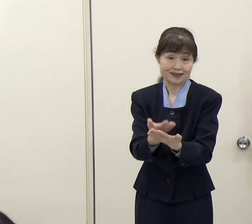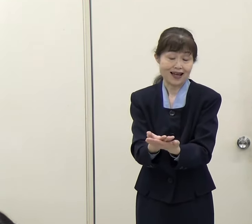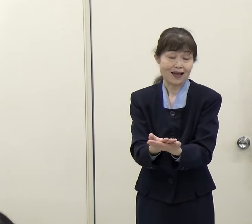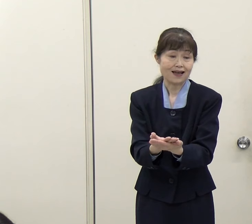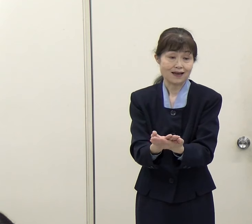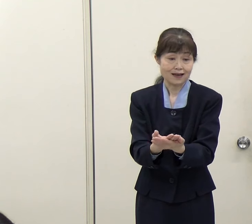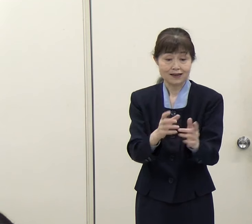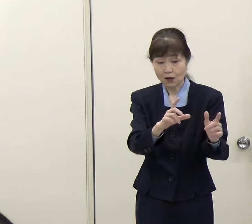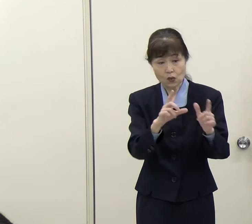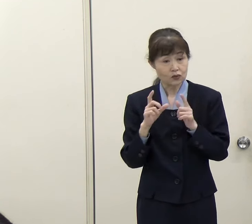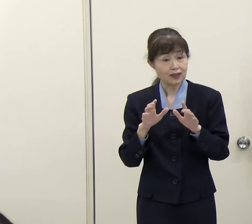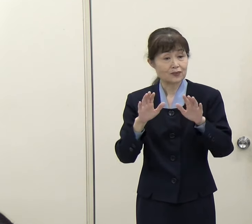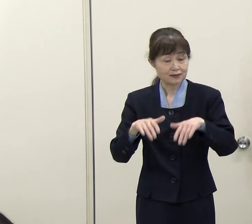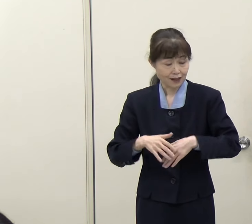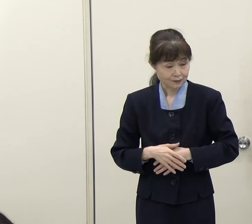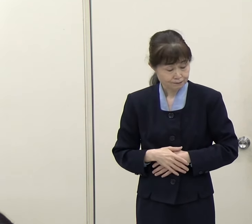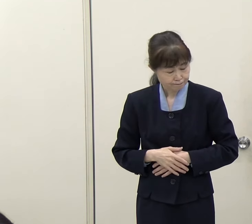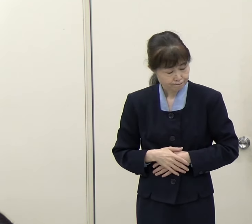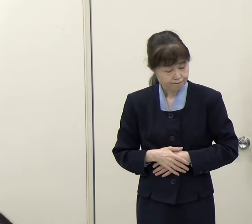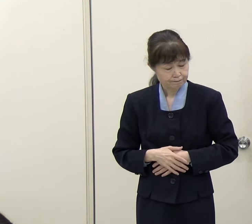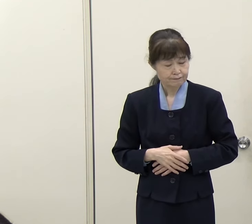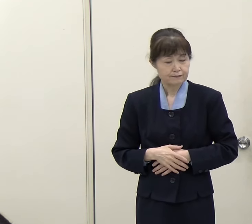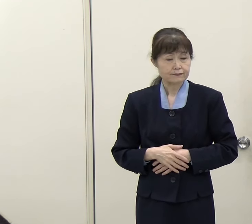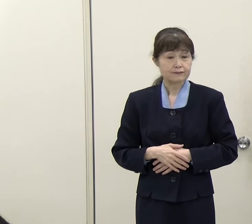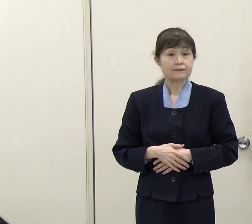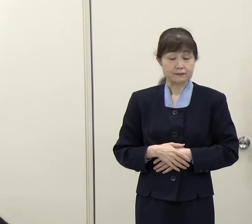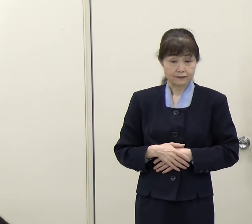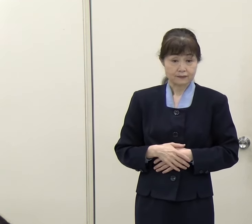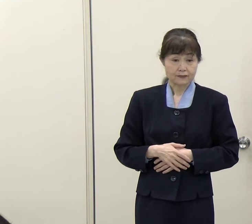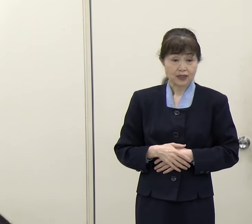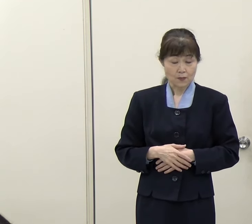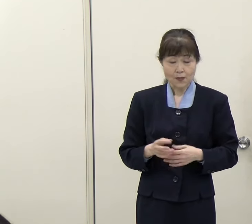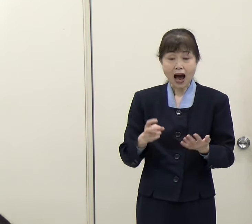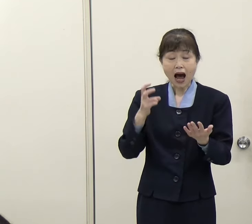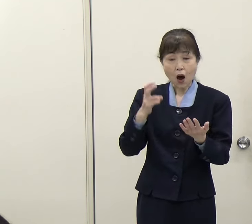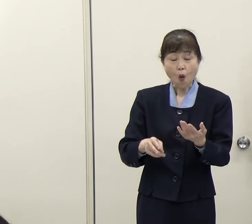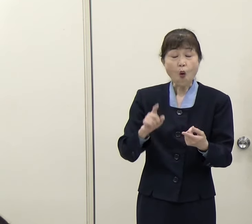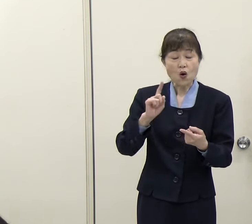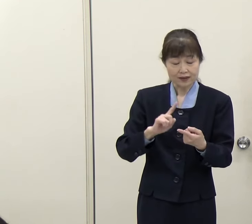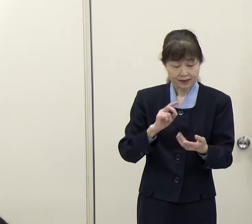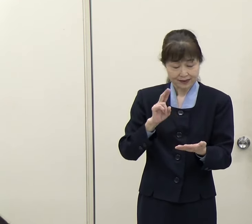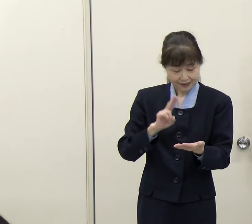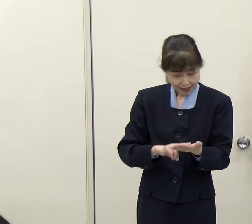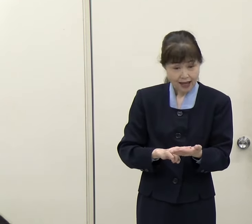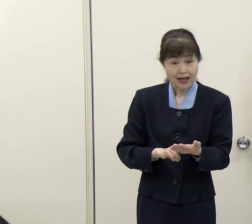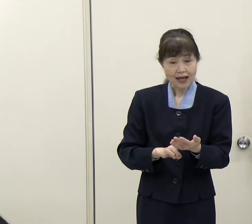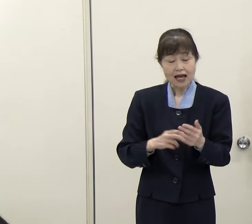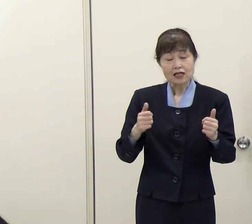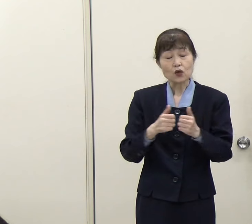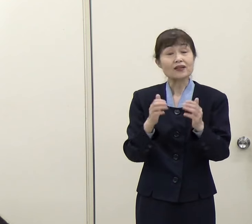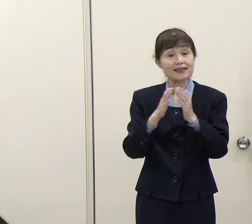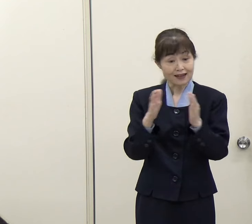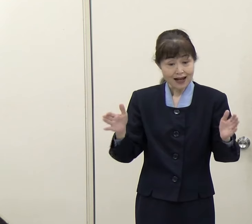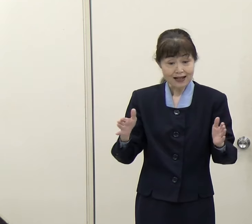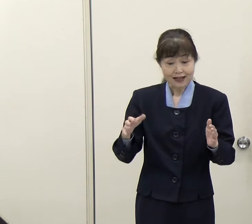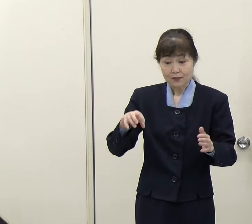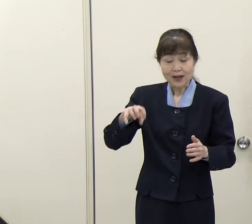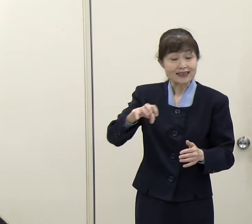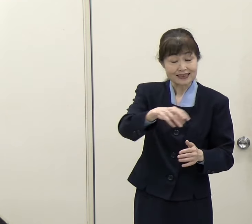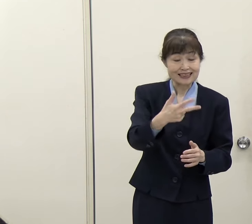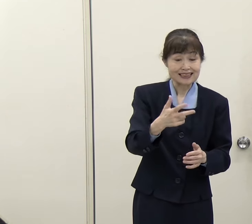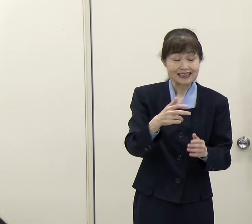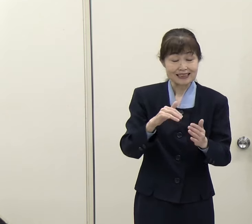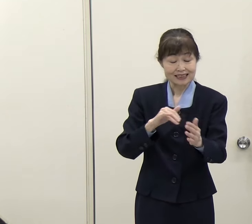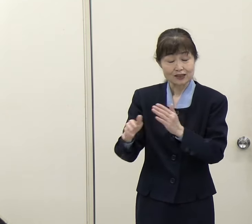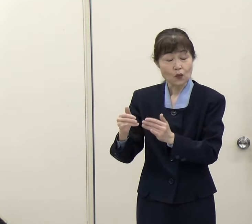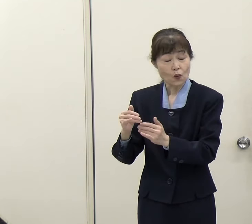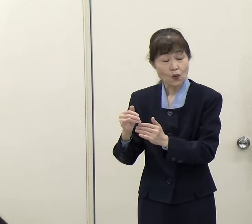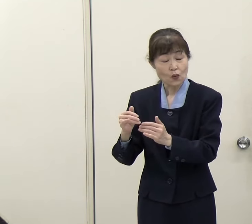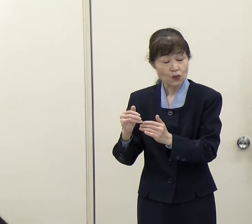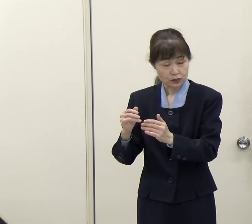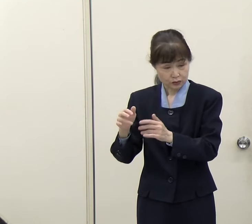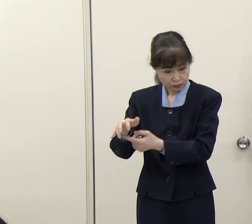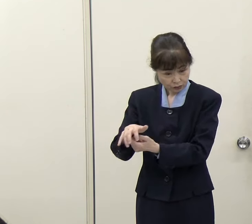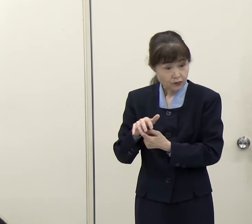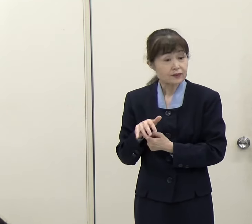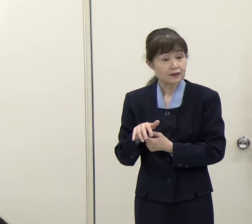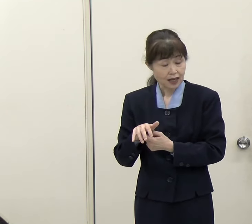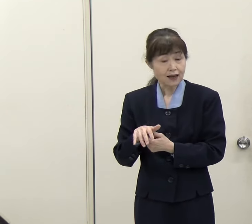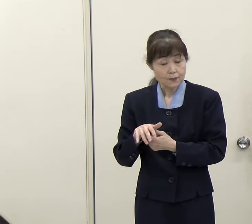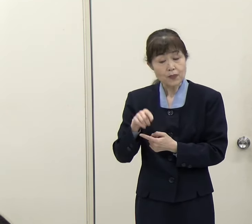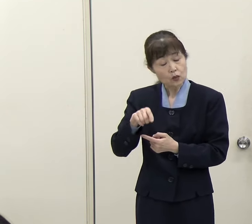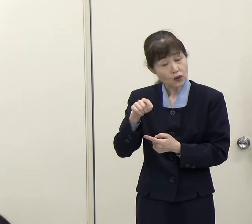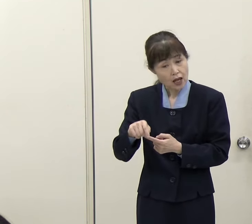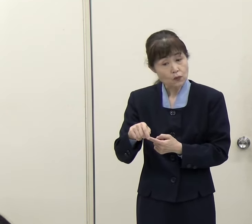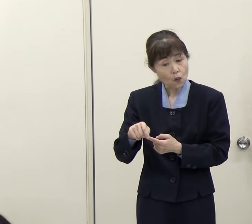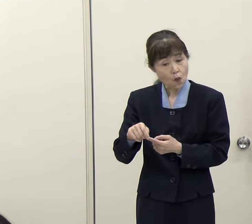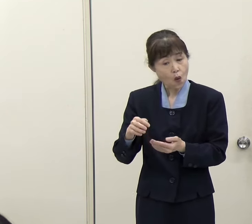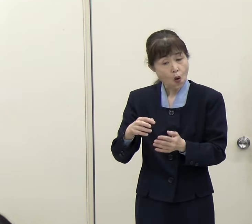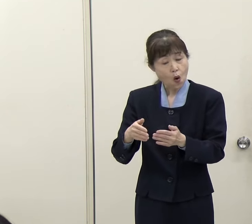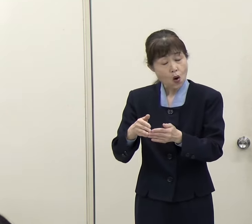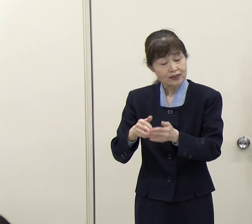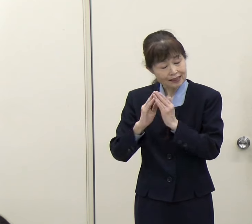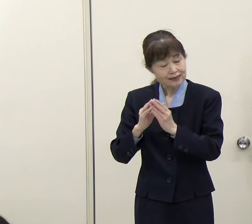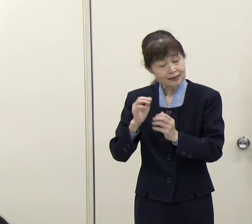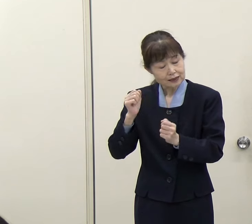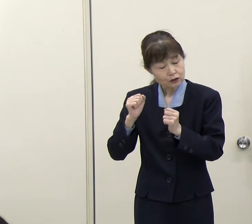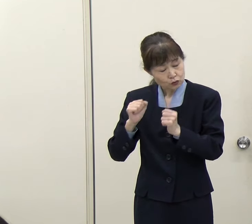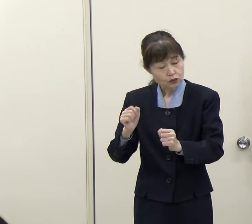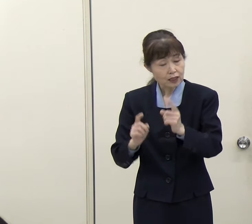したがって、まずは設置要請を受けた沿線の市町村において、この法定協議会の設置の是非について検討いただくことになります。